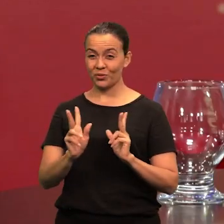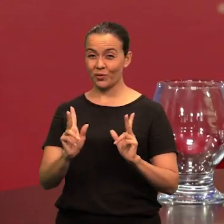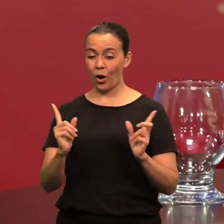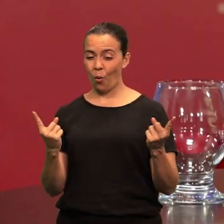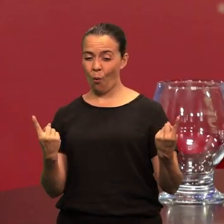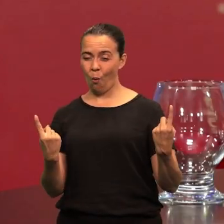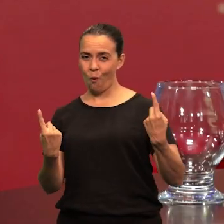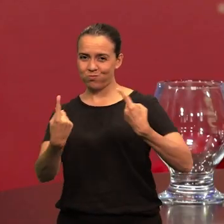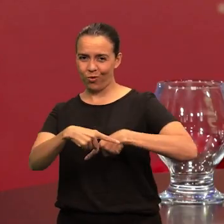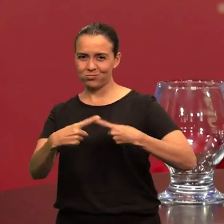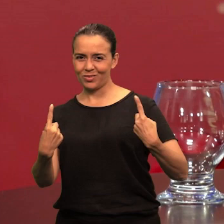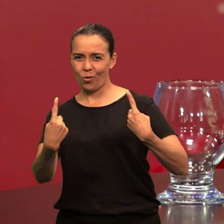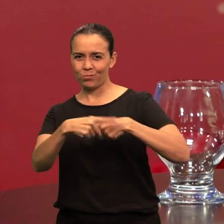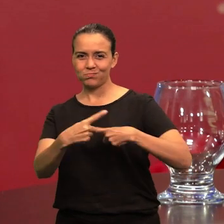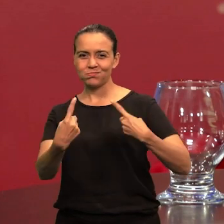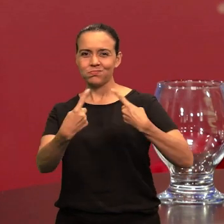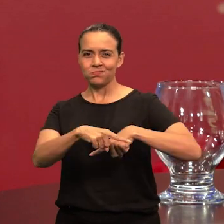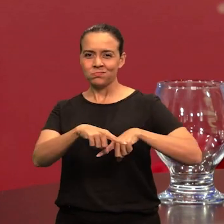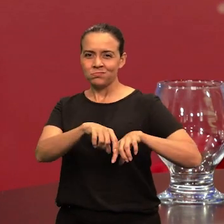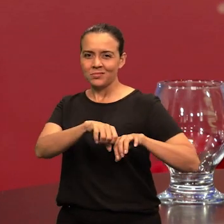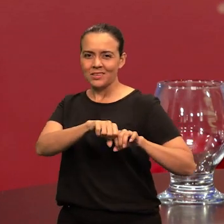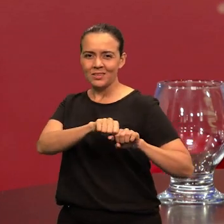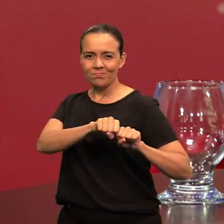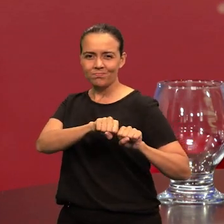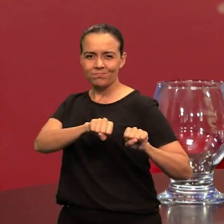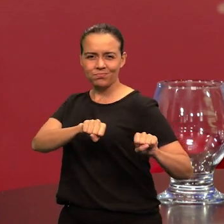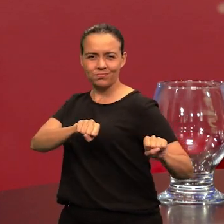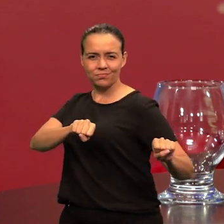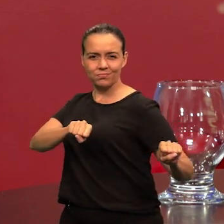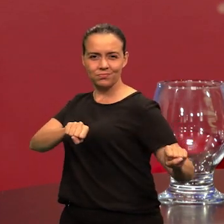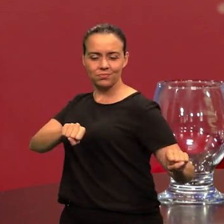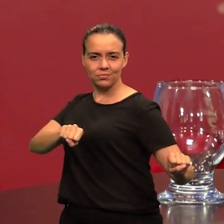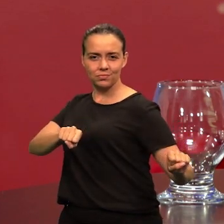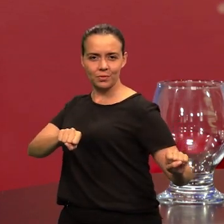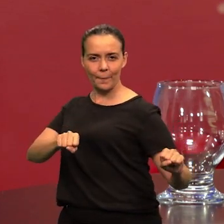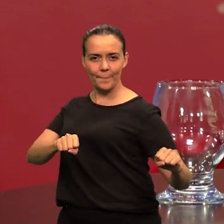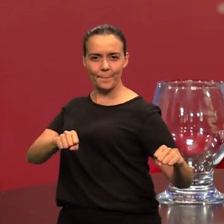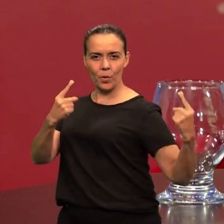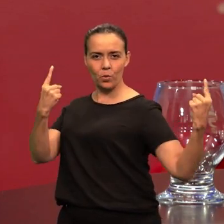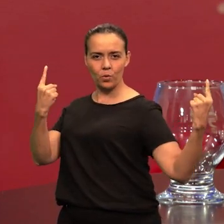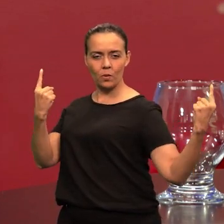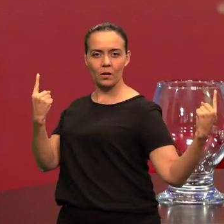disposto, a inclusive, arrebentar a corda, para que